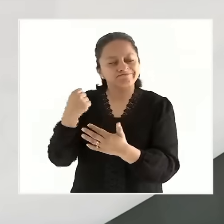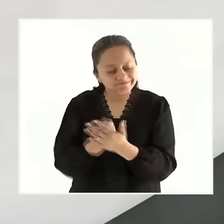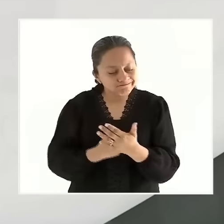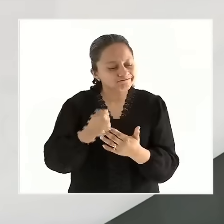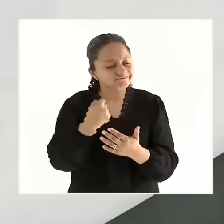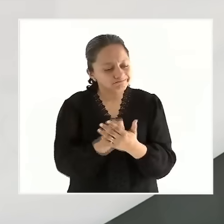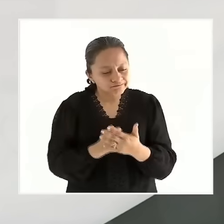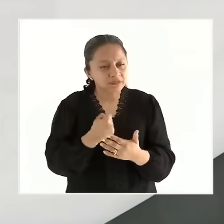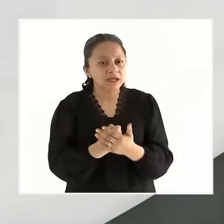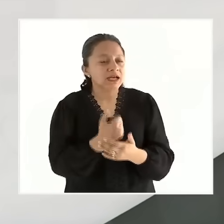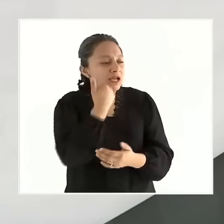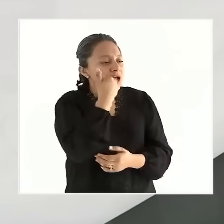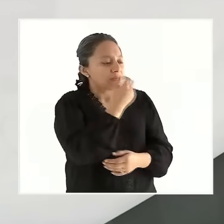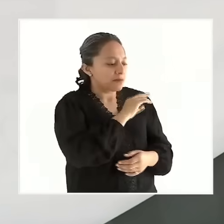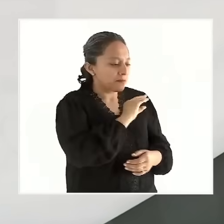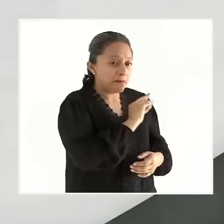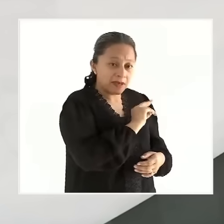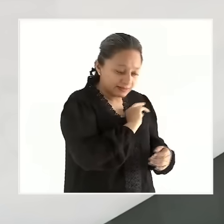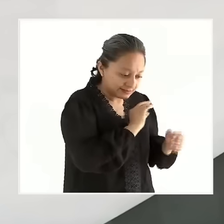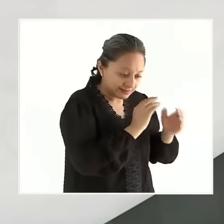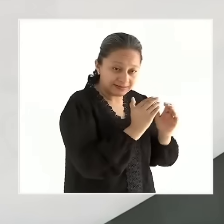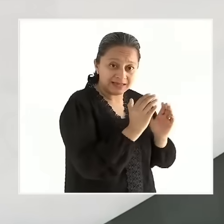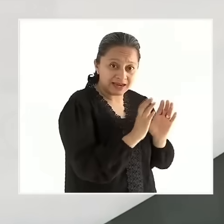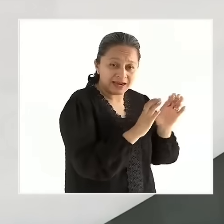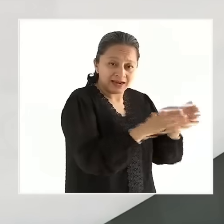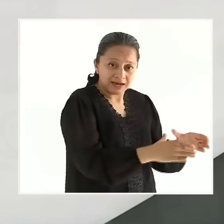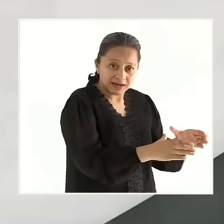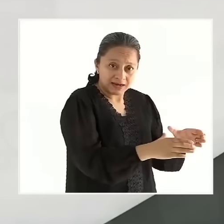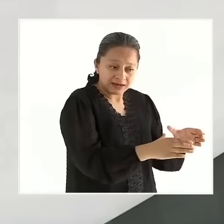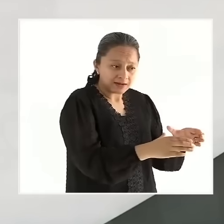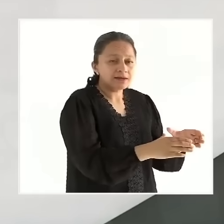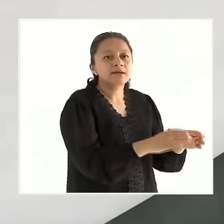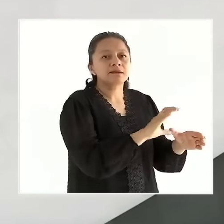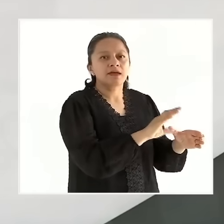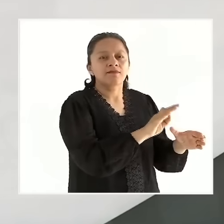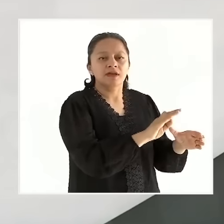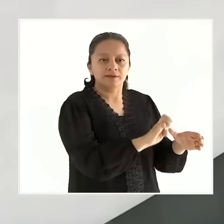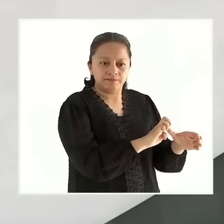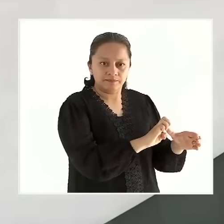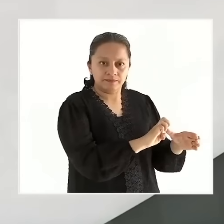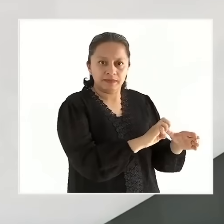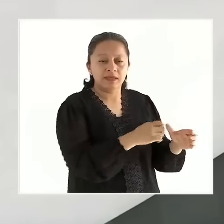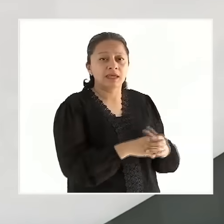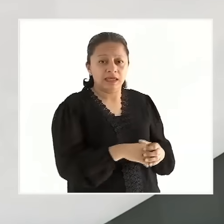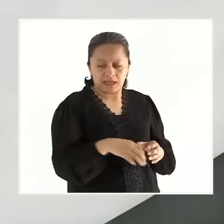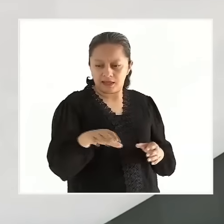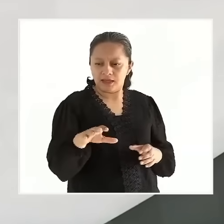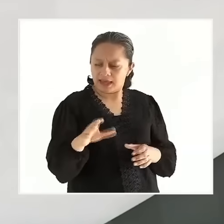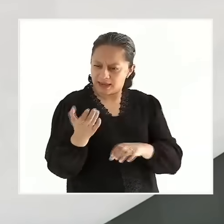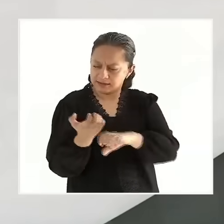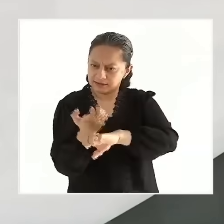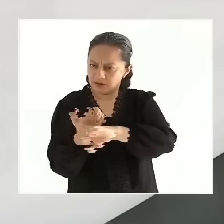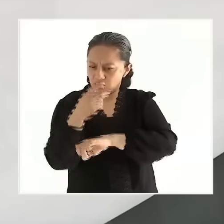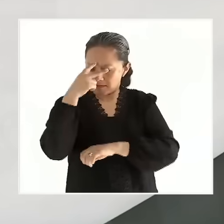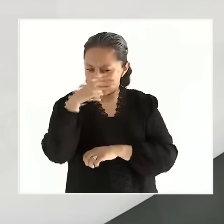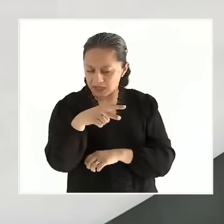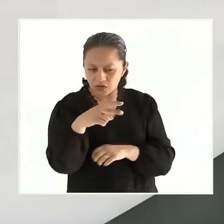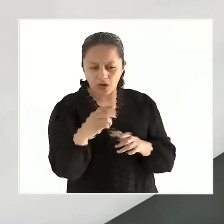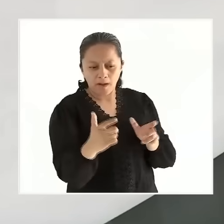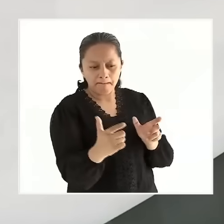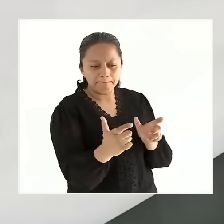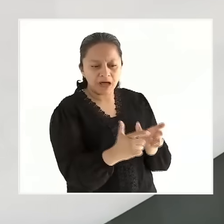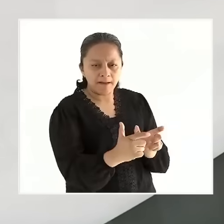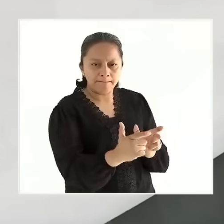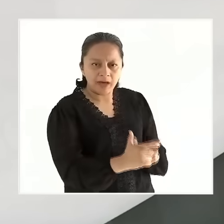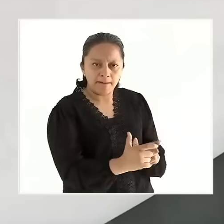Electricidad, en disminuir la presencia pública del Estado mexicano en la generación eléctrica.